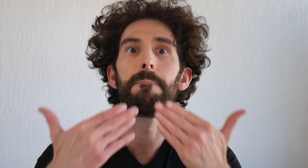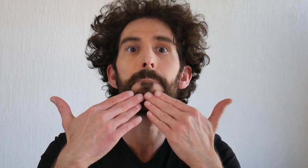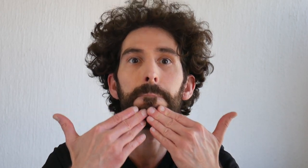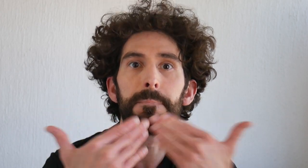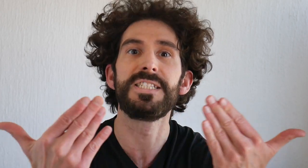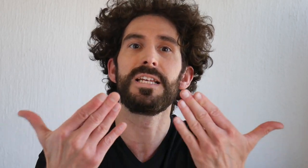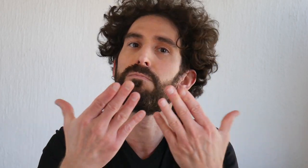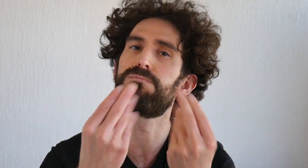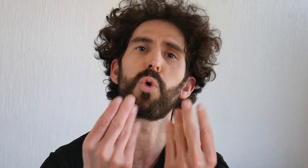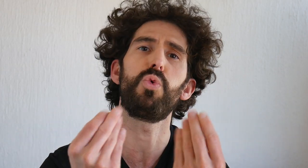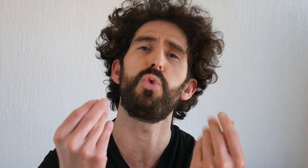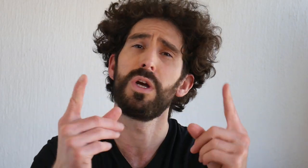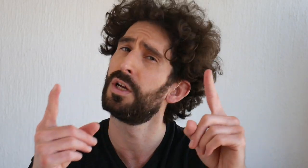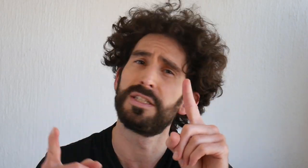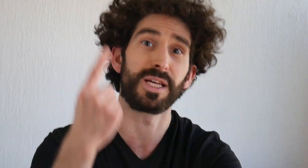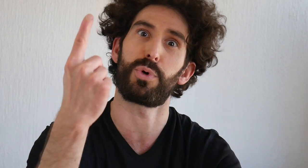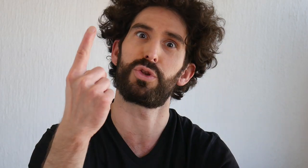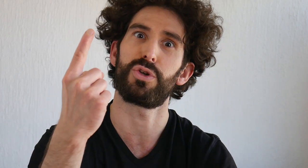Merci beaucoup, c'est important !